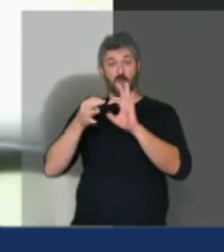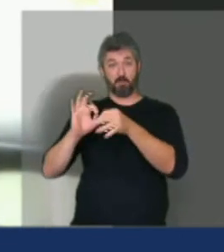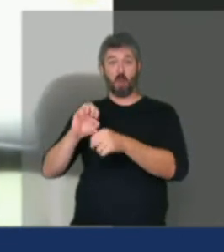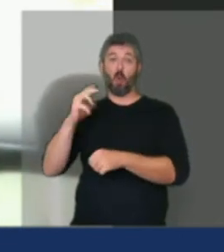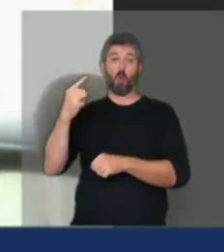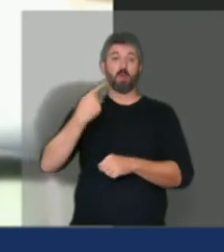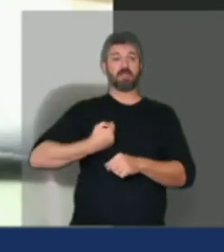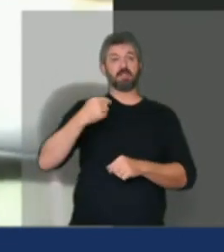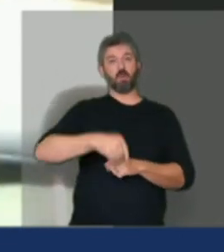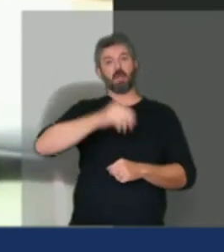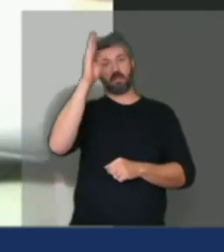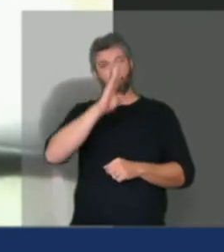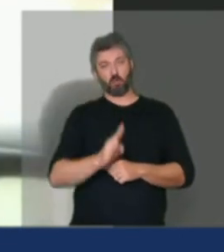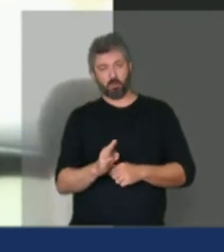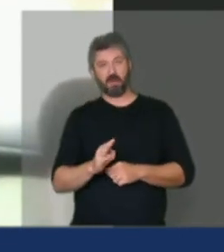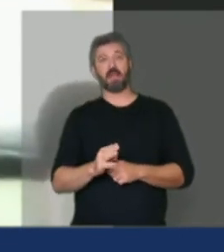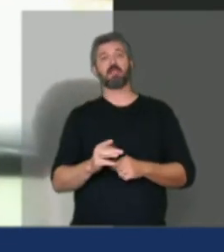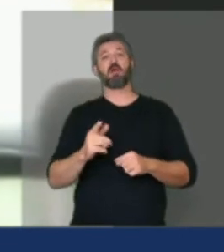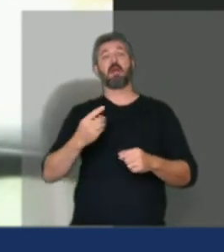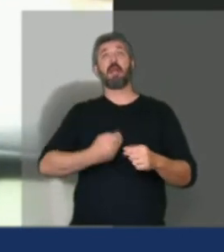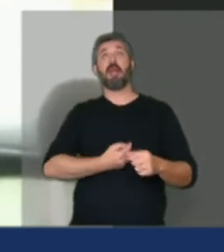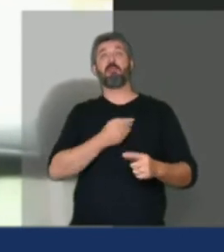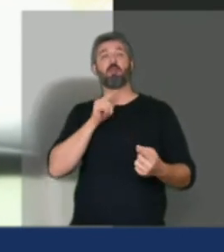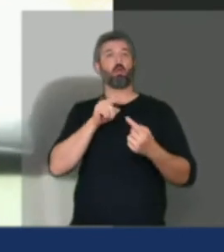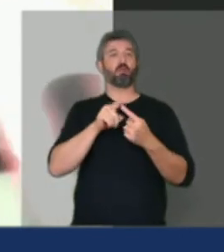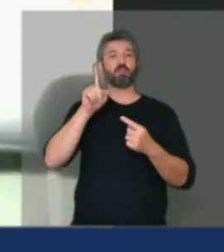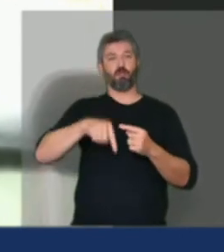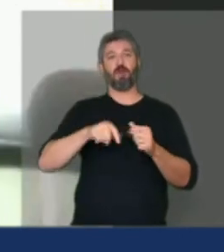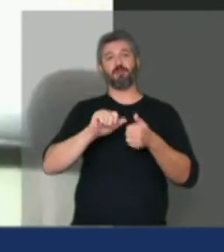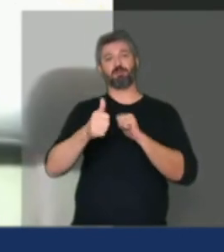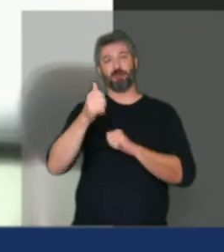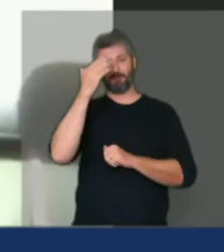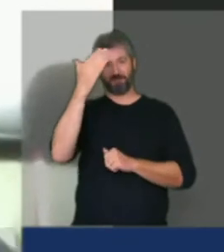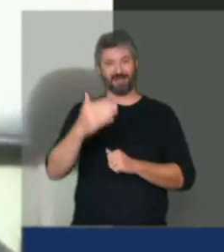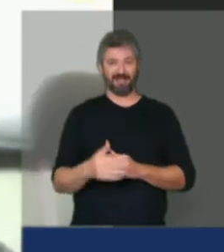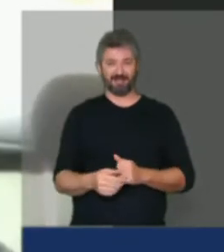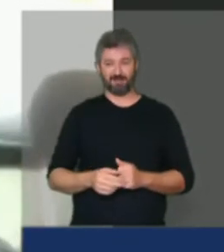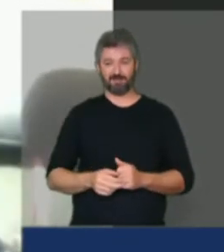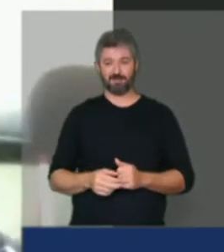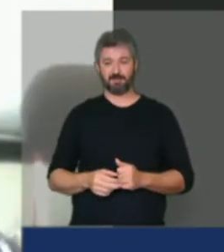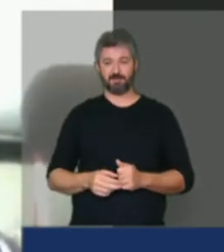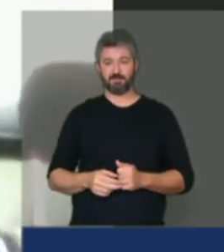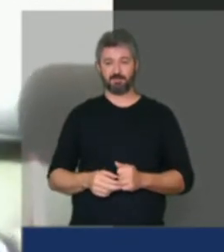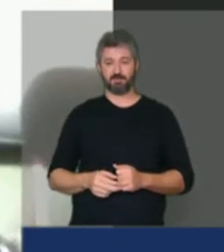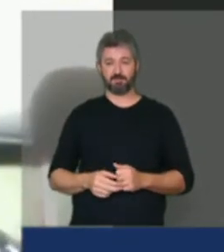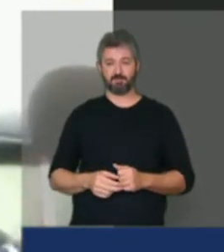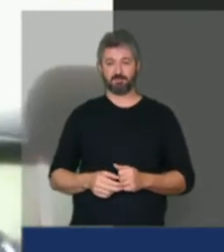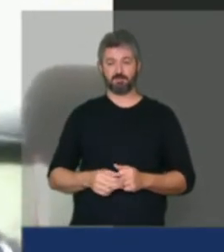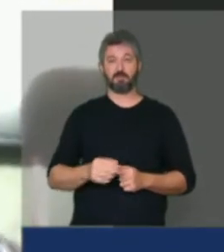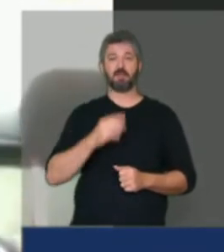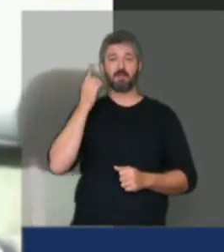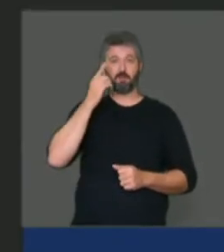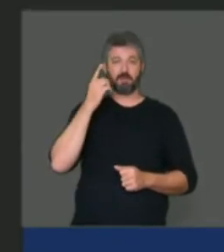RAZÃO DE VIDA. OBRIGADO A TODOS! [PRESIDENTE]: OK DEPUTADO ZECA DIRCEU LÁ DO ESTADO DO PARANÁ. E AGORA